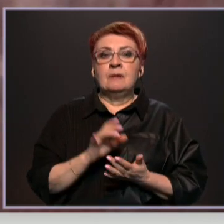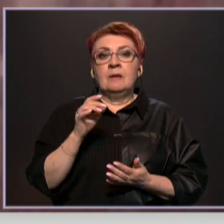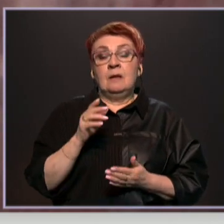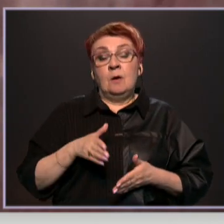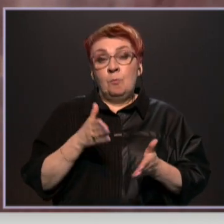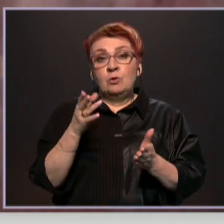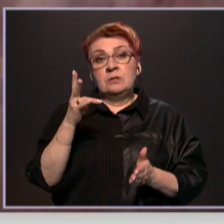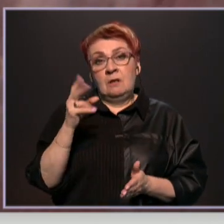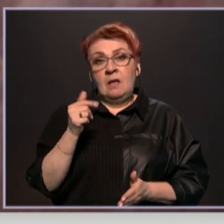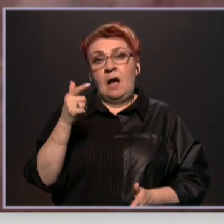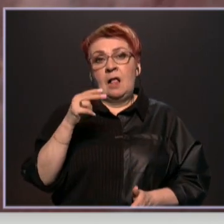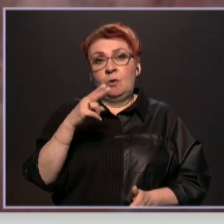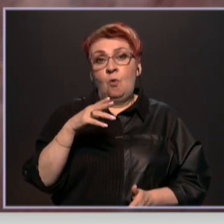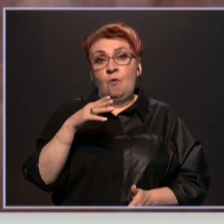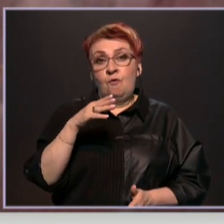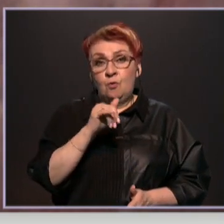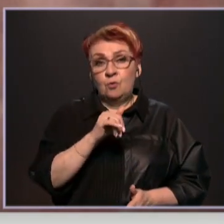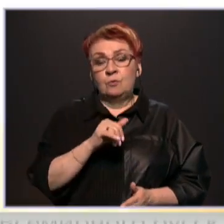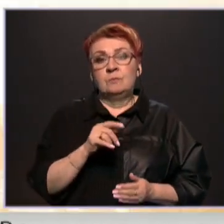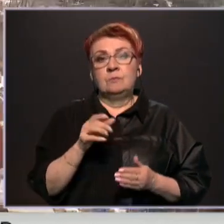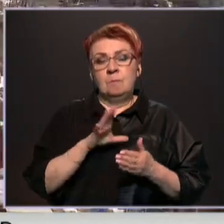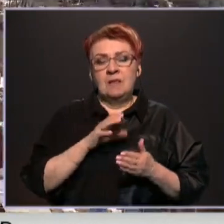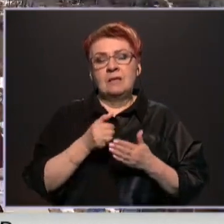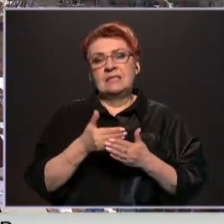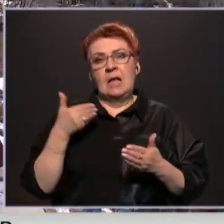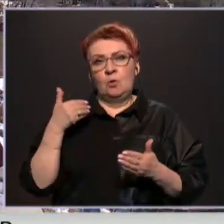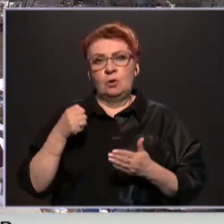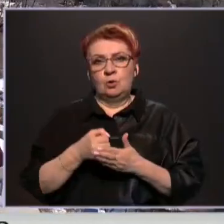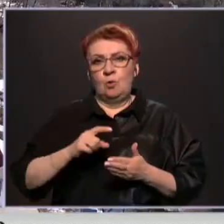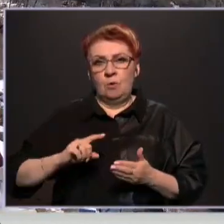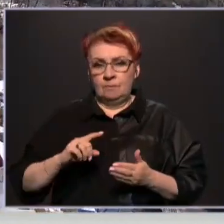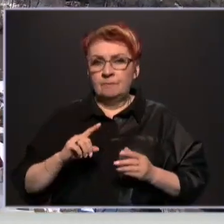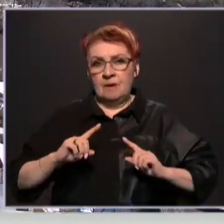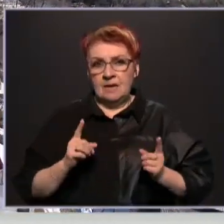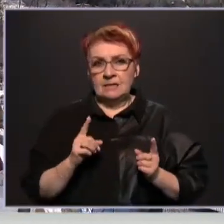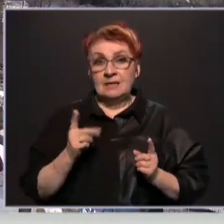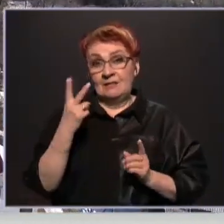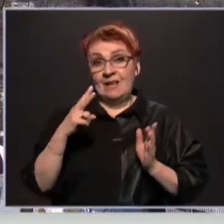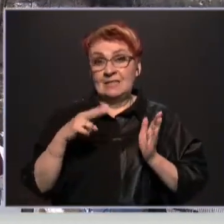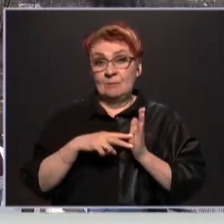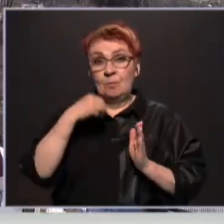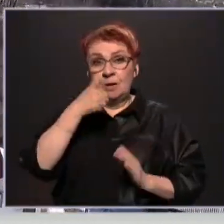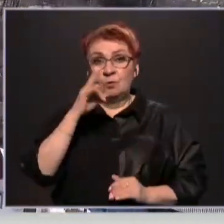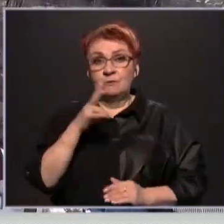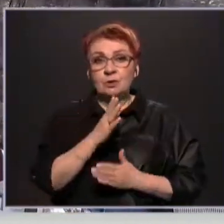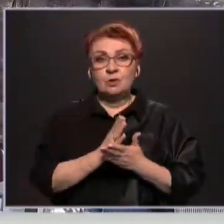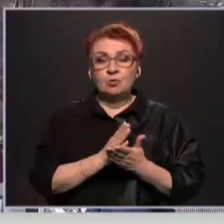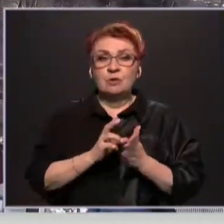для протоиерея Сергия заварина задолго до ареста еще вот на 1927 году священник служивший в храме